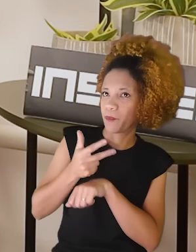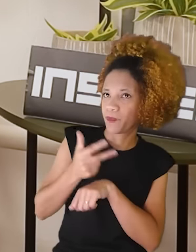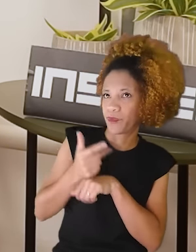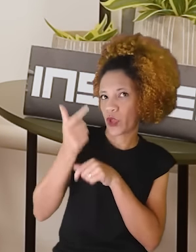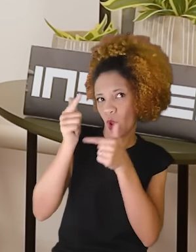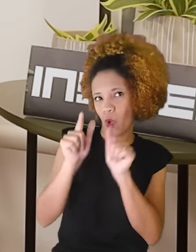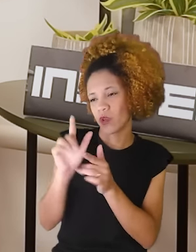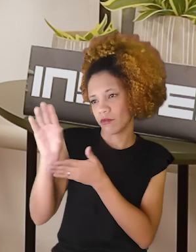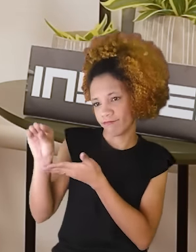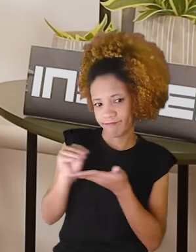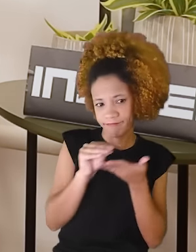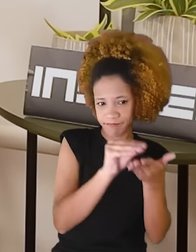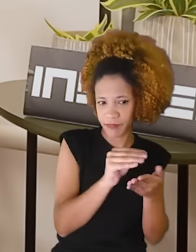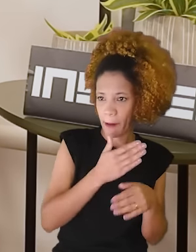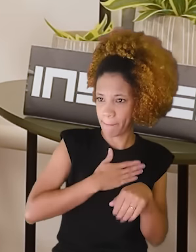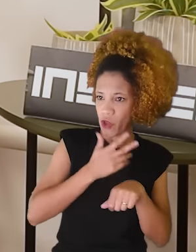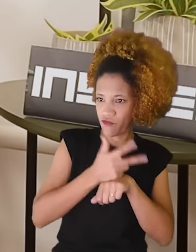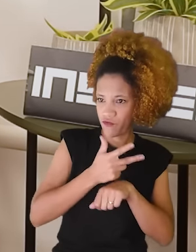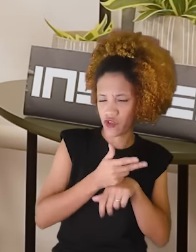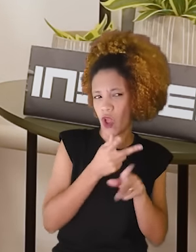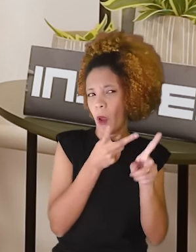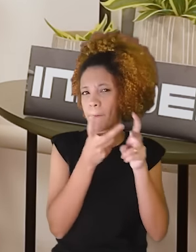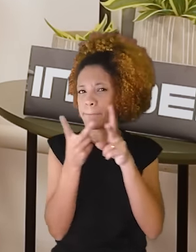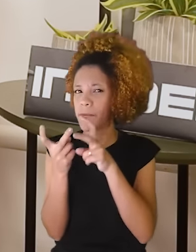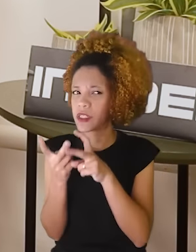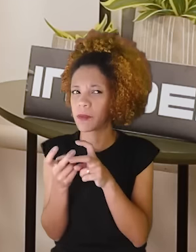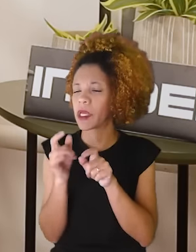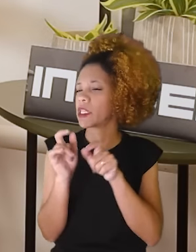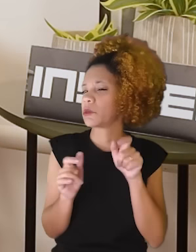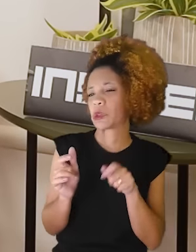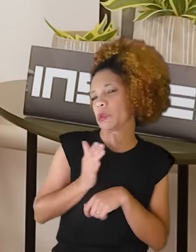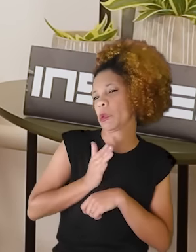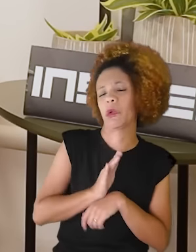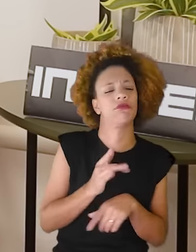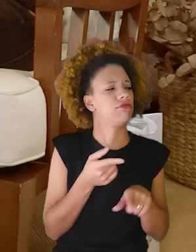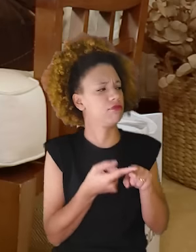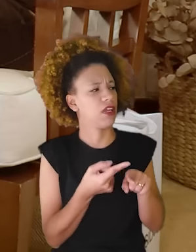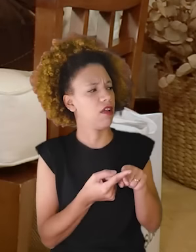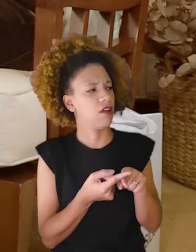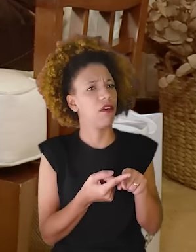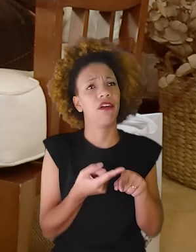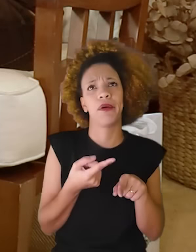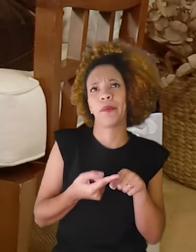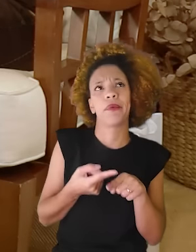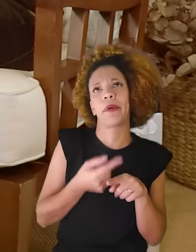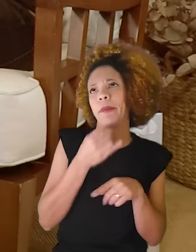quando outra página posta meu vídeo eu vejo que muita gente não gosta por quê Porque fala Caraca